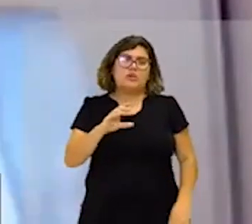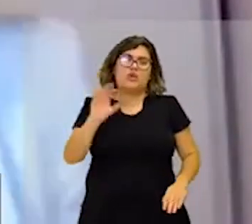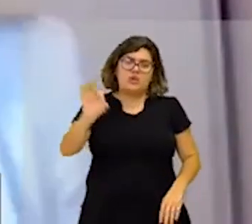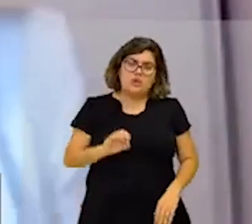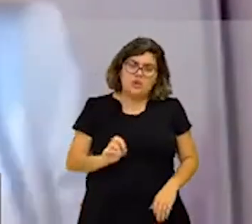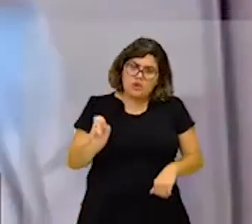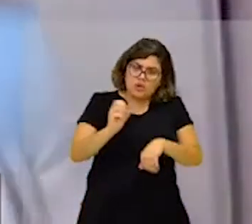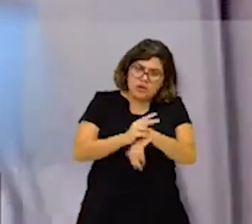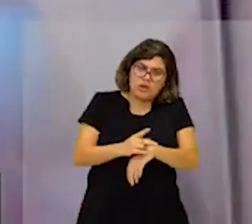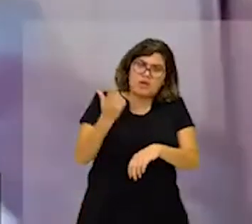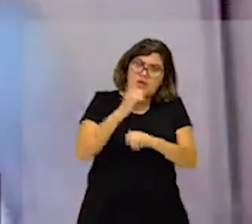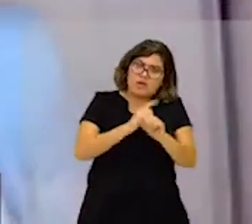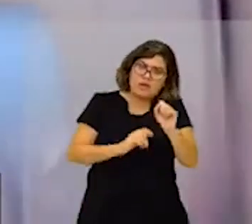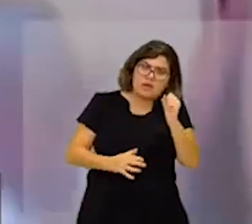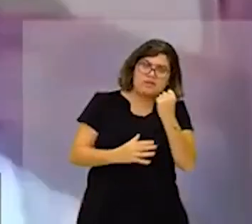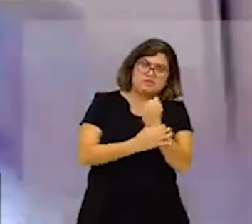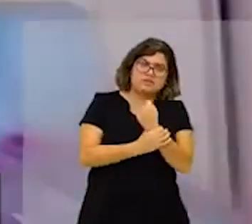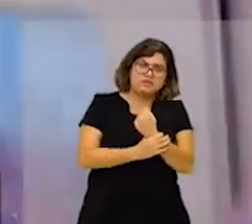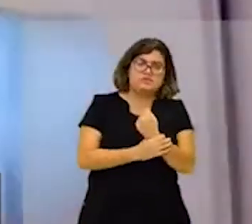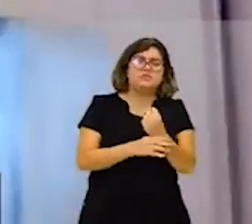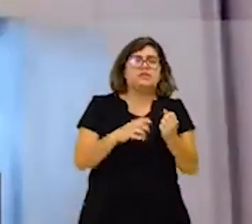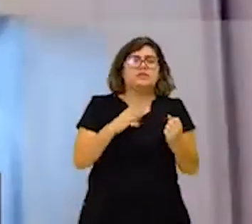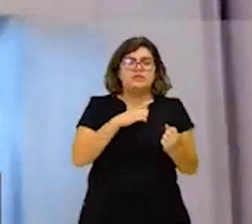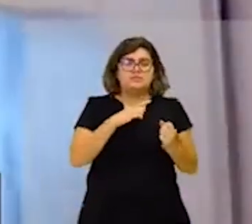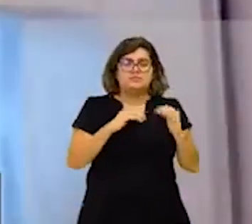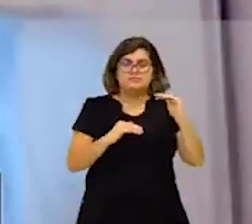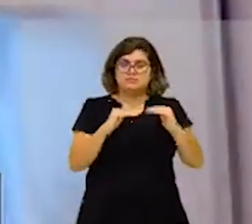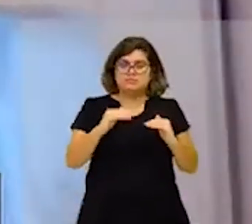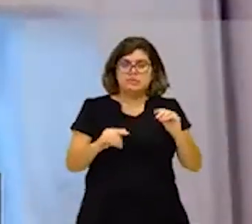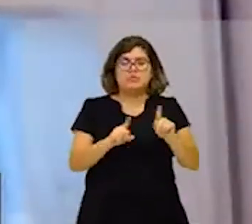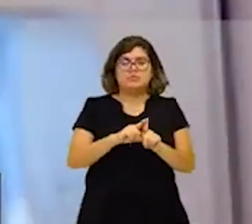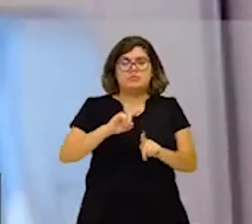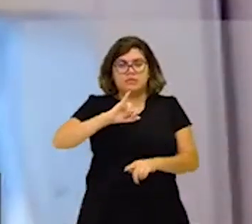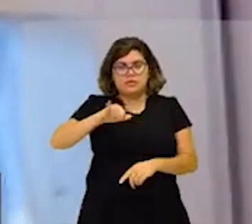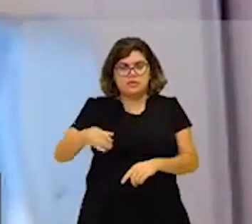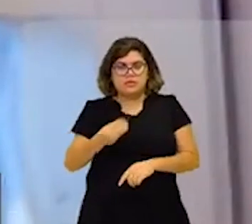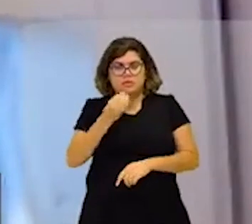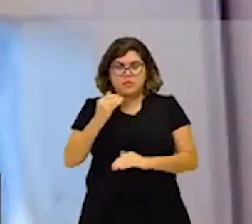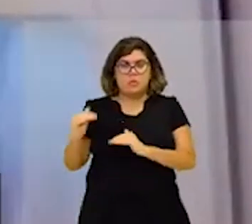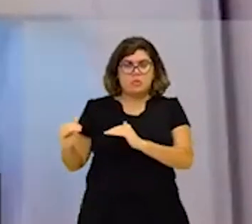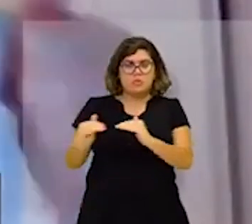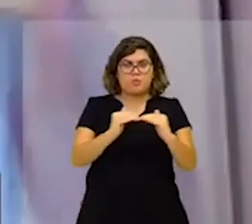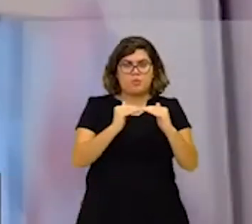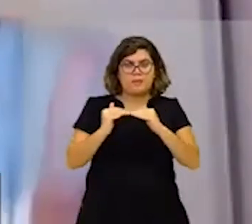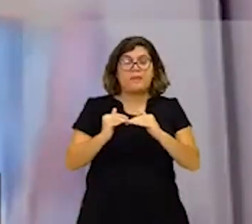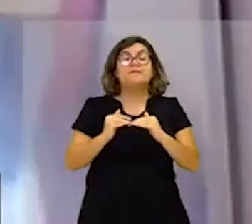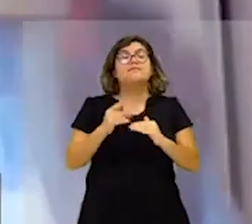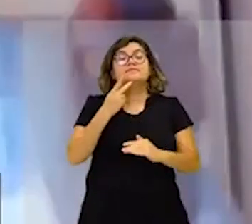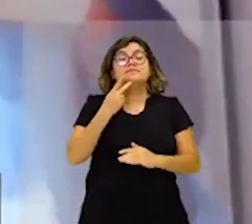garantir essas mesmo a igualdade de oportunidades e aí ele vai dizer que não poder judiciário